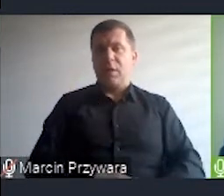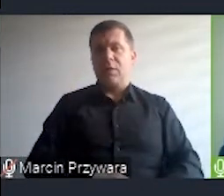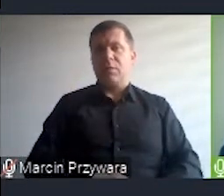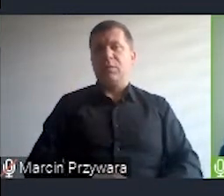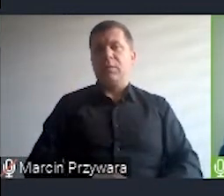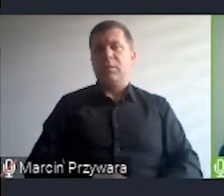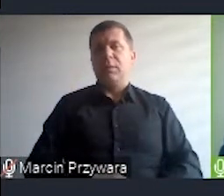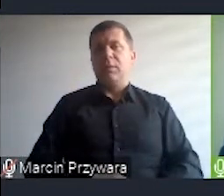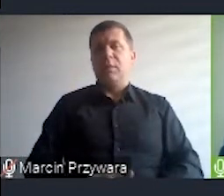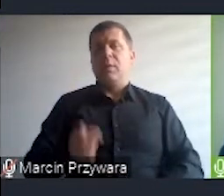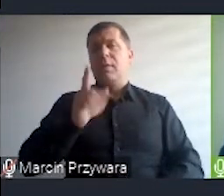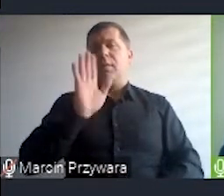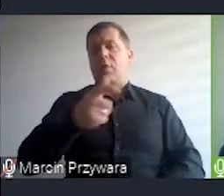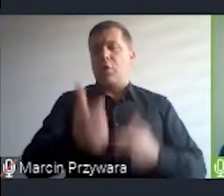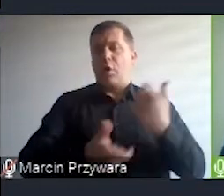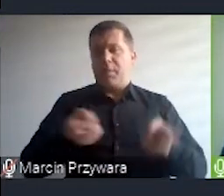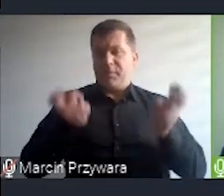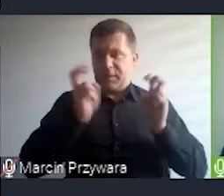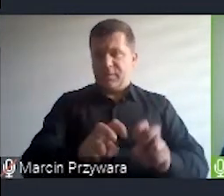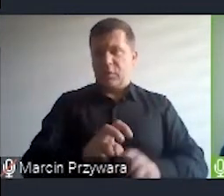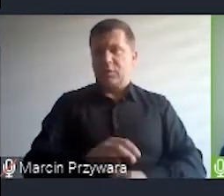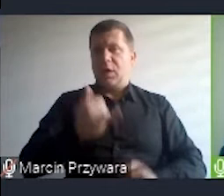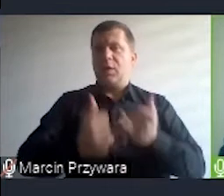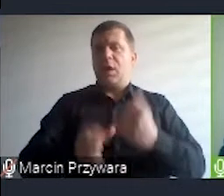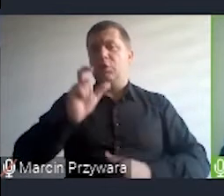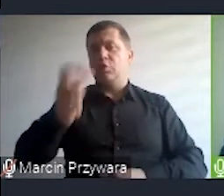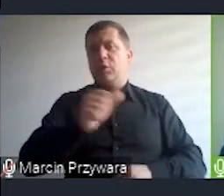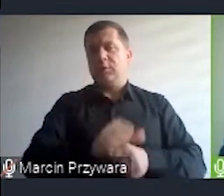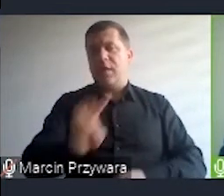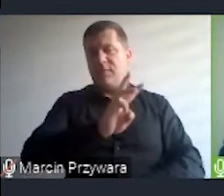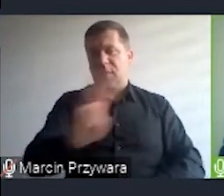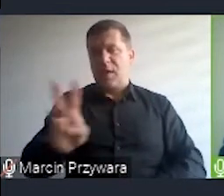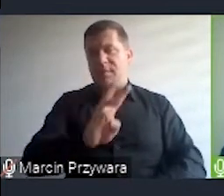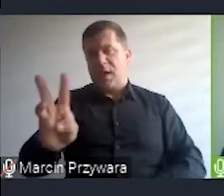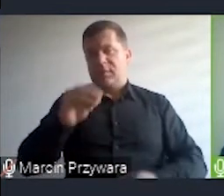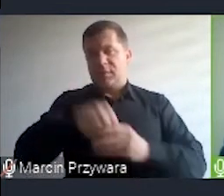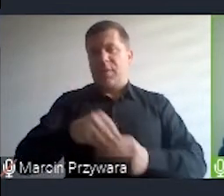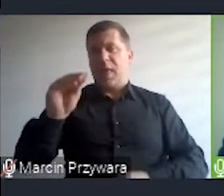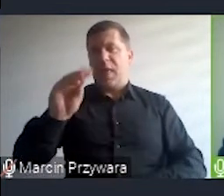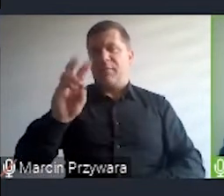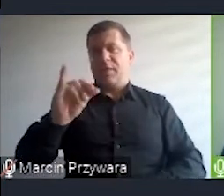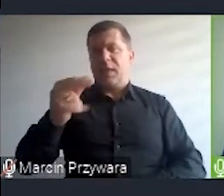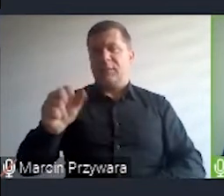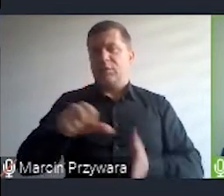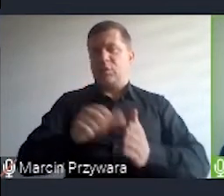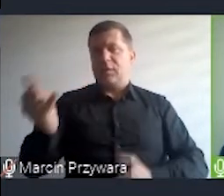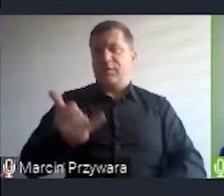które Państwo wytworzyli, jeśli coś jest u was w waszej ewidencji środkiem trwałym.